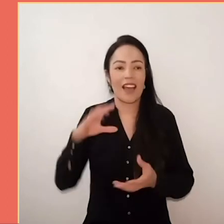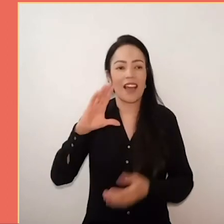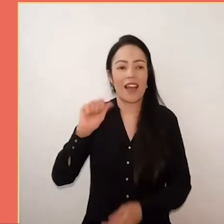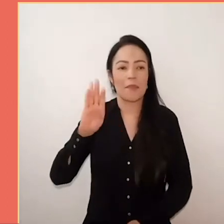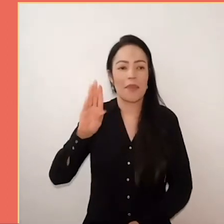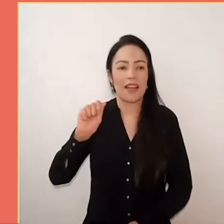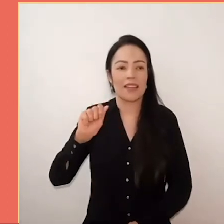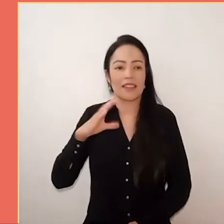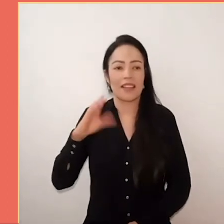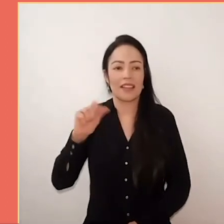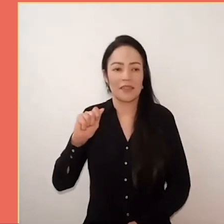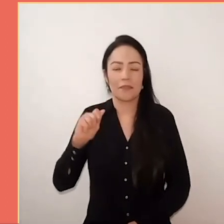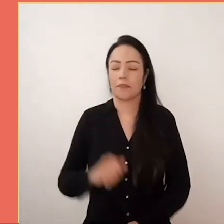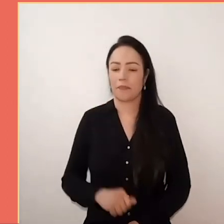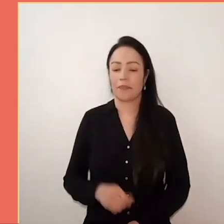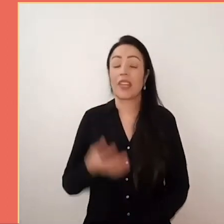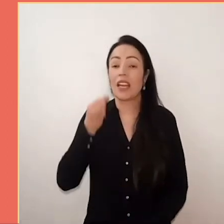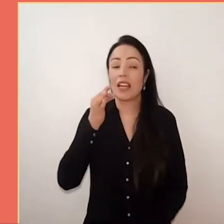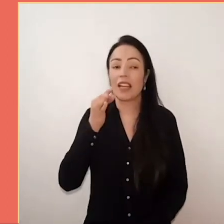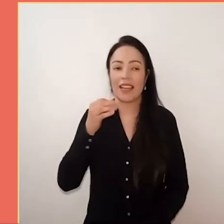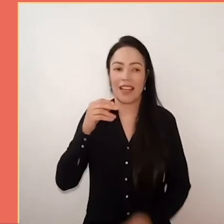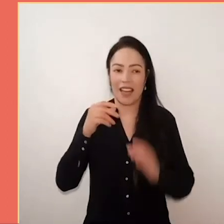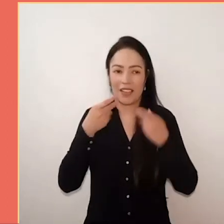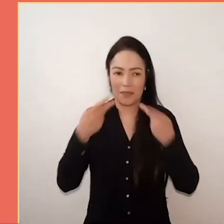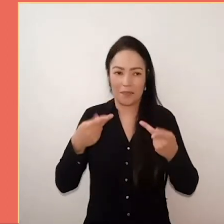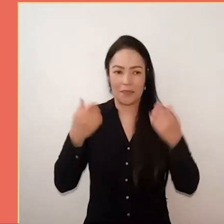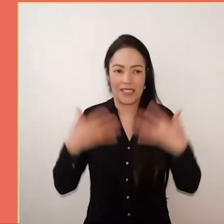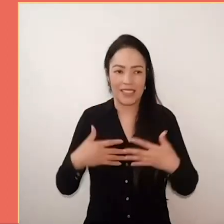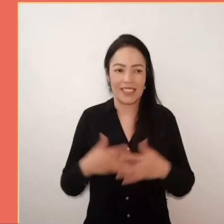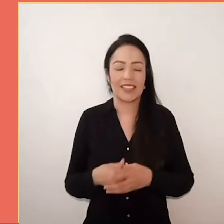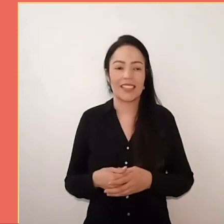que ela diz assim: "café…". Opa, desculpa não é esse: "Novas manhãs,